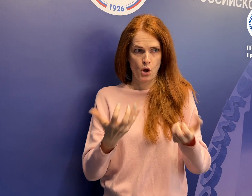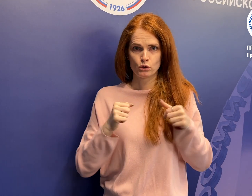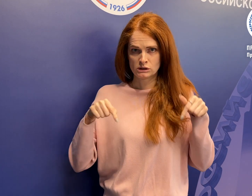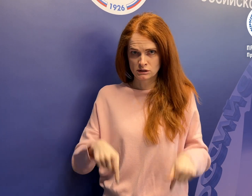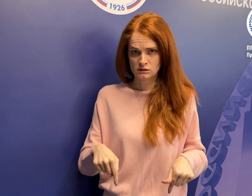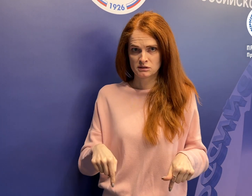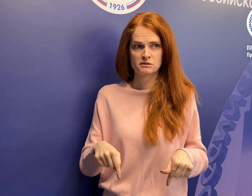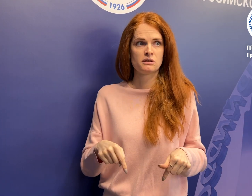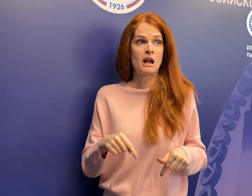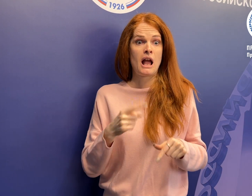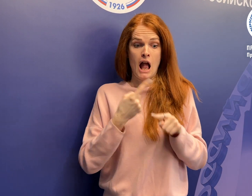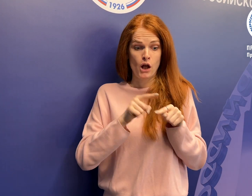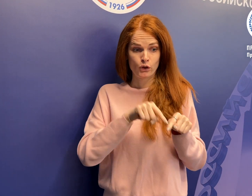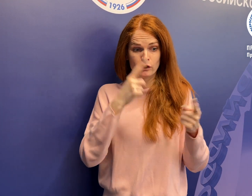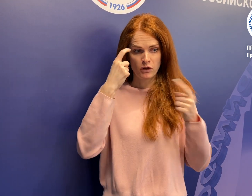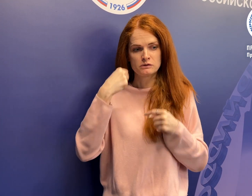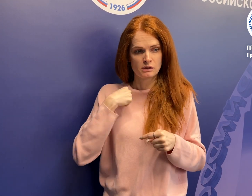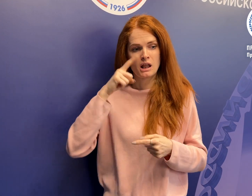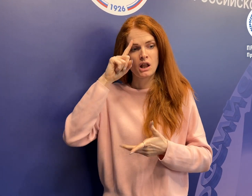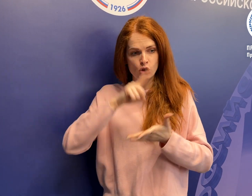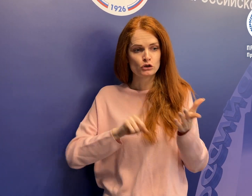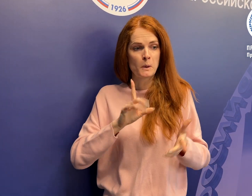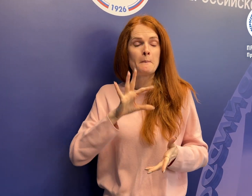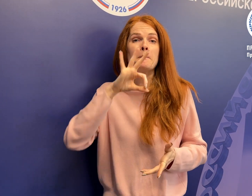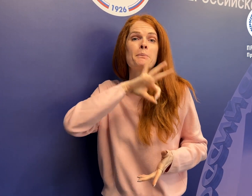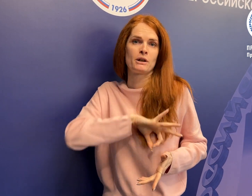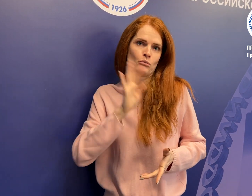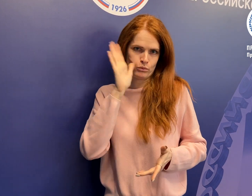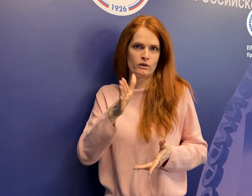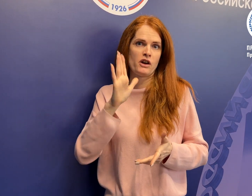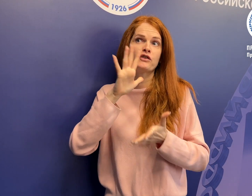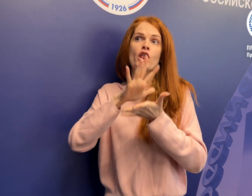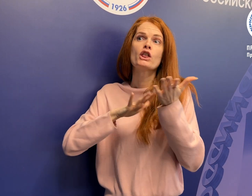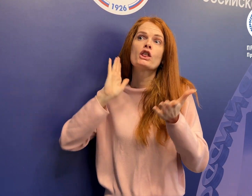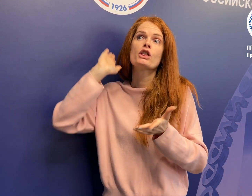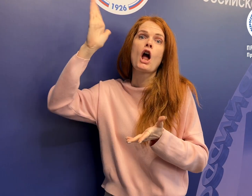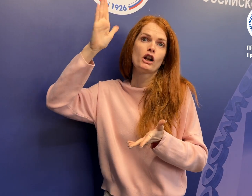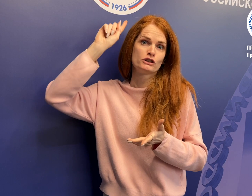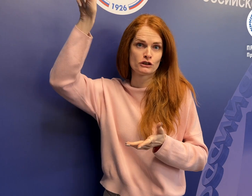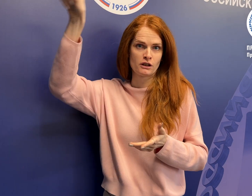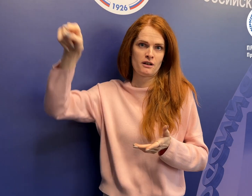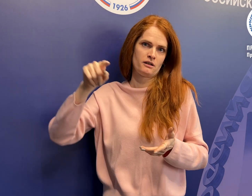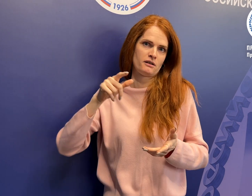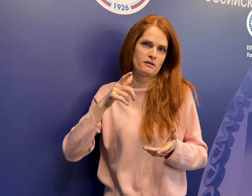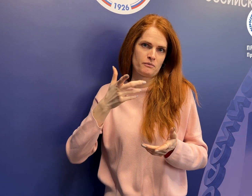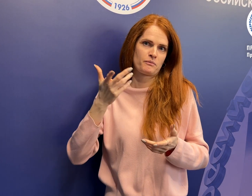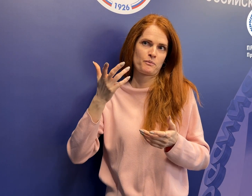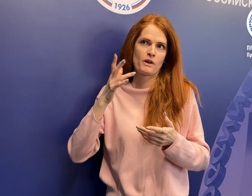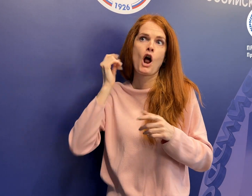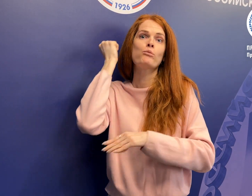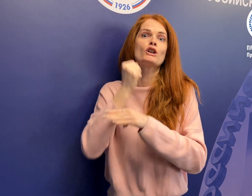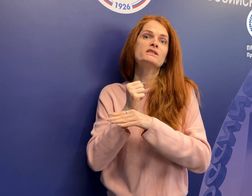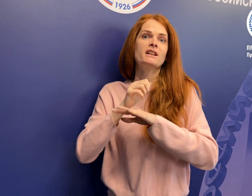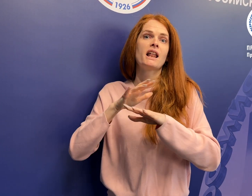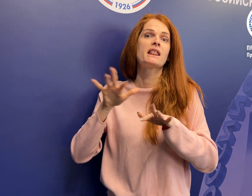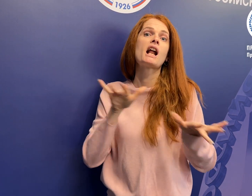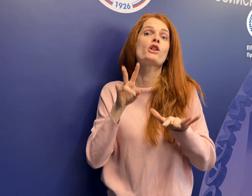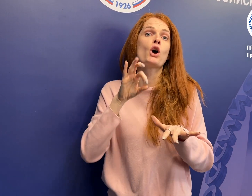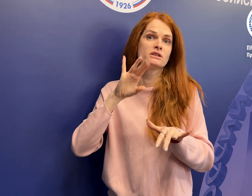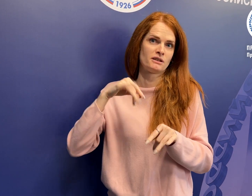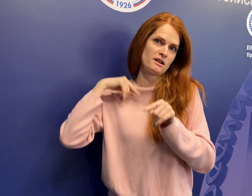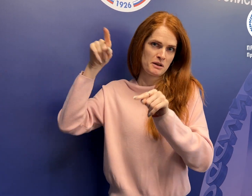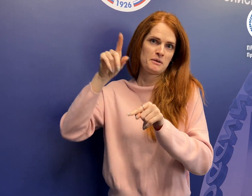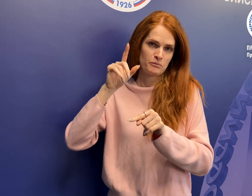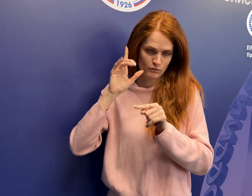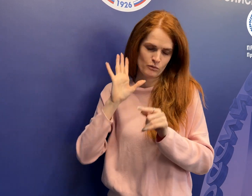и эту информацию, я надеюсь, буду применять в дальнейшей рабочей деятельности.